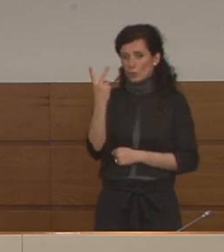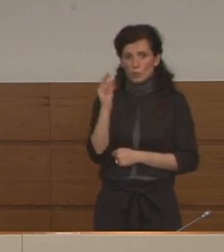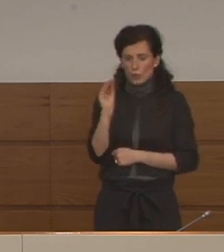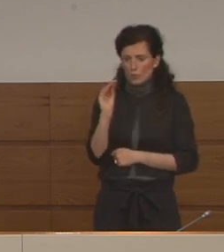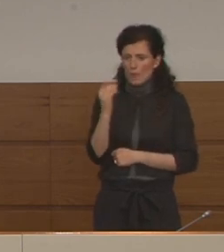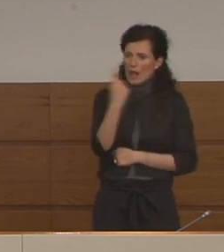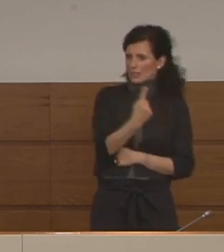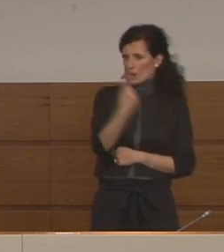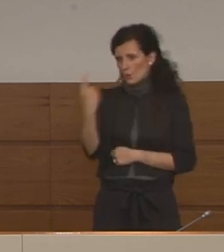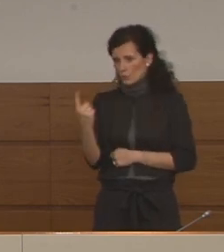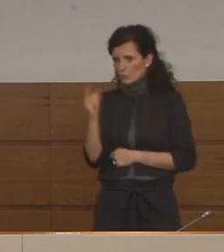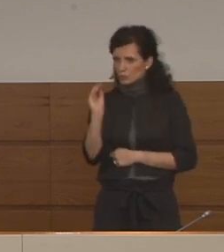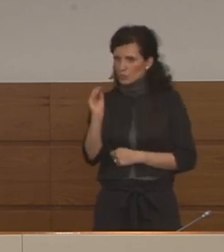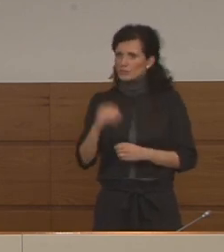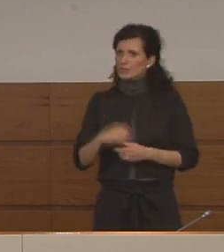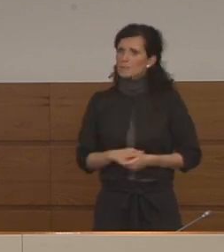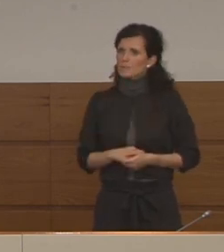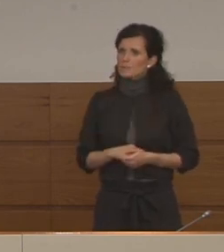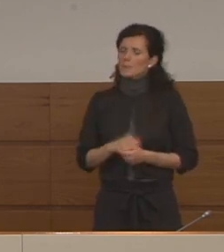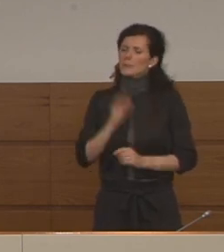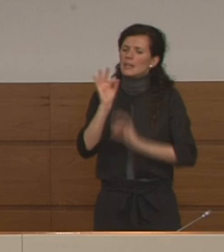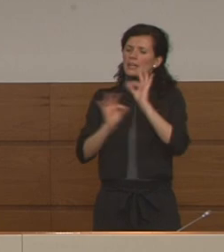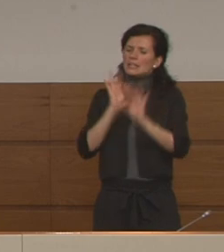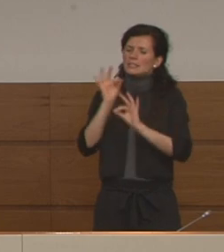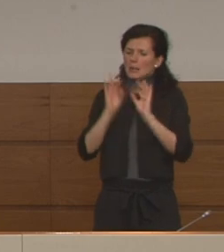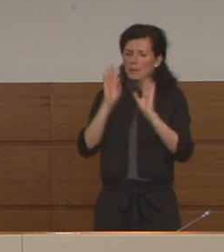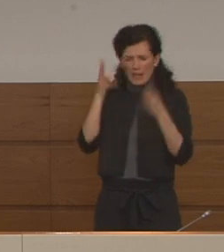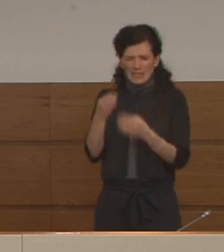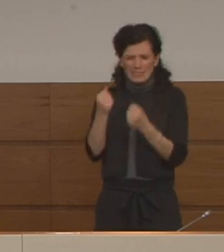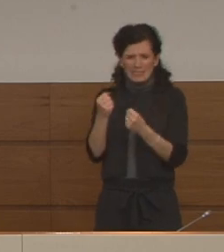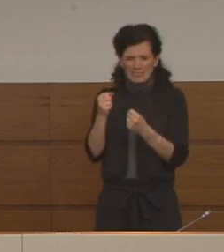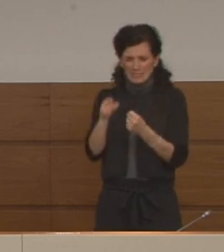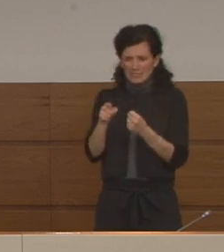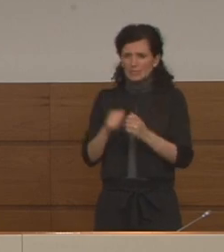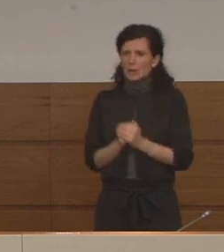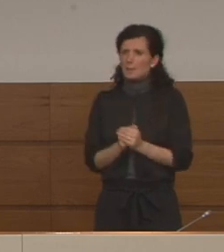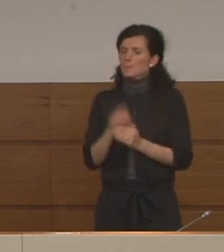Parliamo di terapia intensiva. Lei già prima ha spiegato